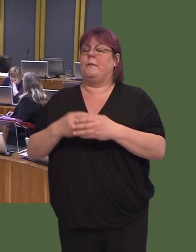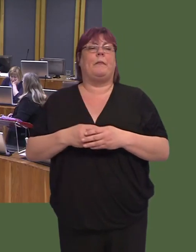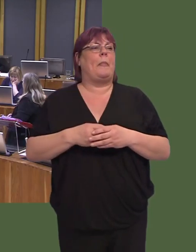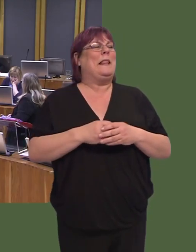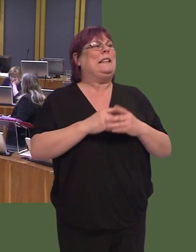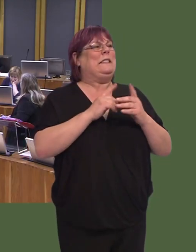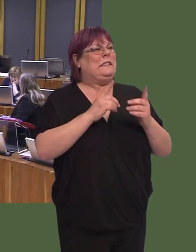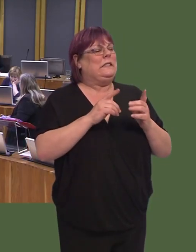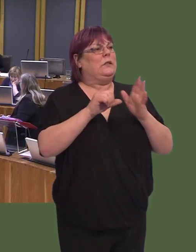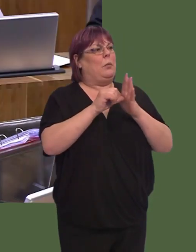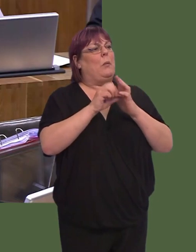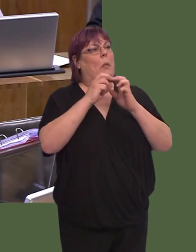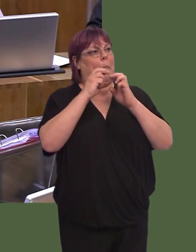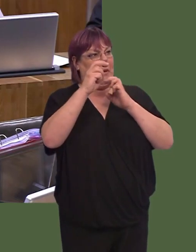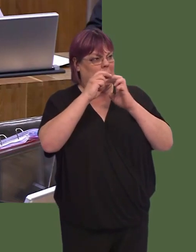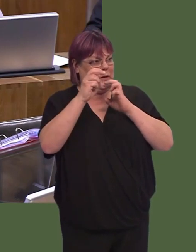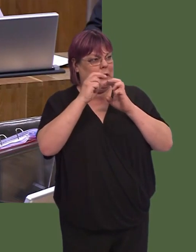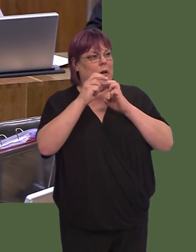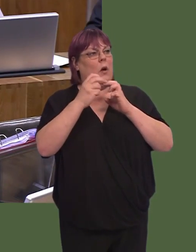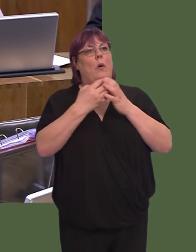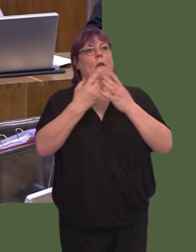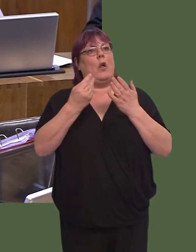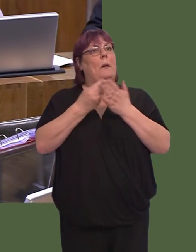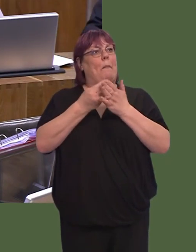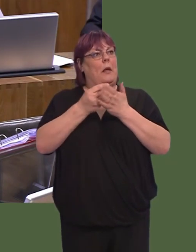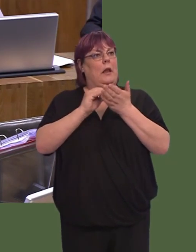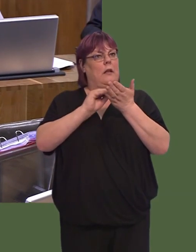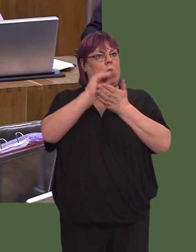We are indeed spending an enormous amount of money on bus transport right across Wales,